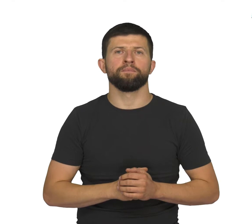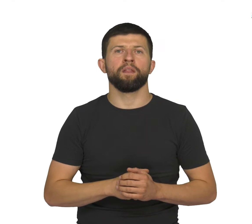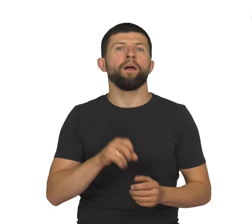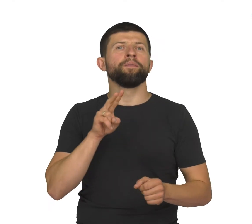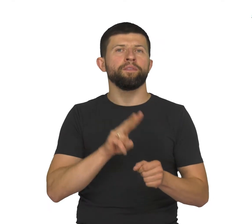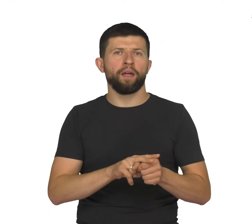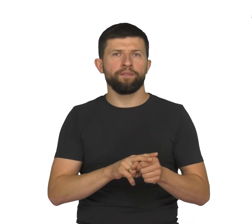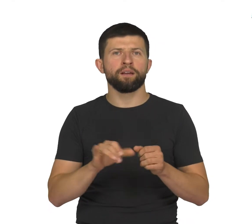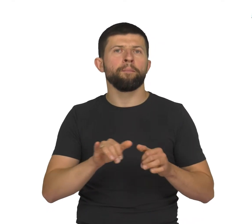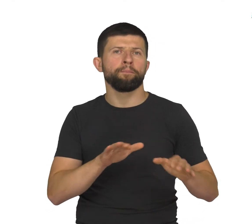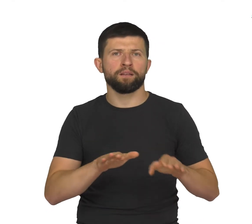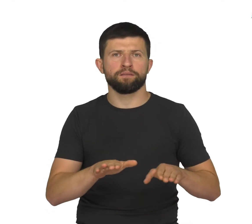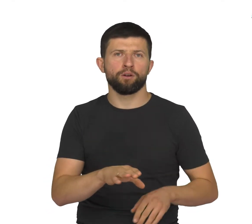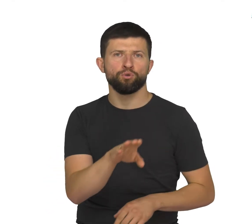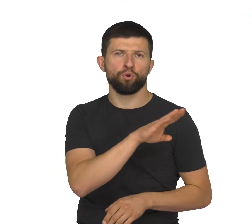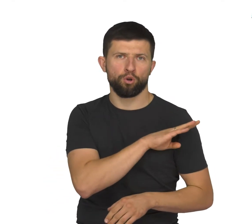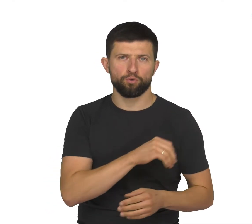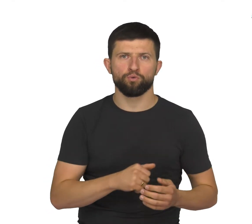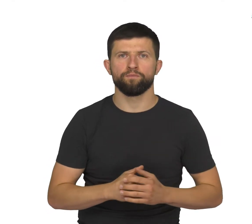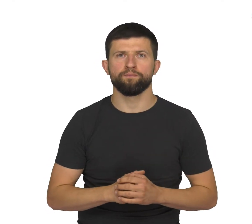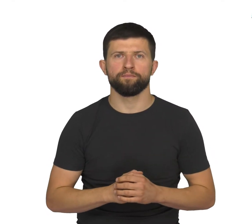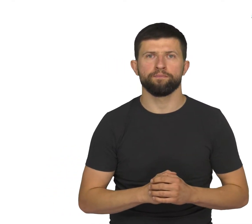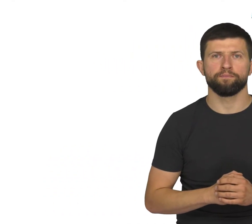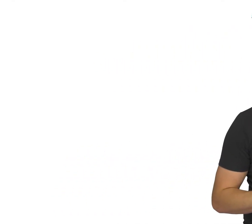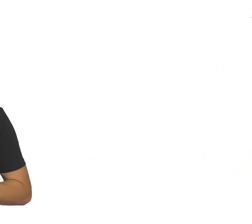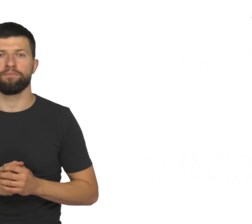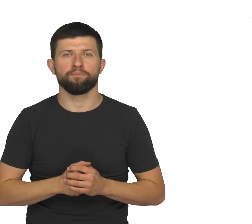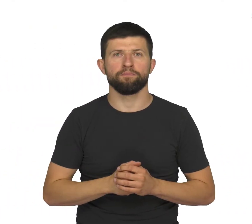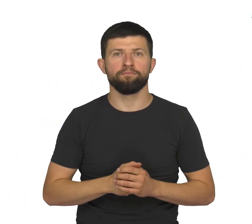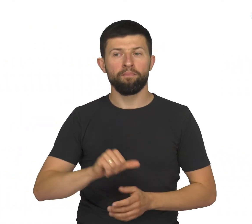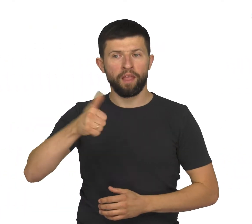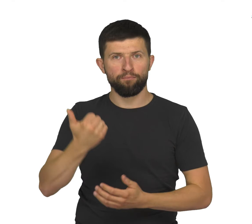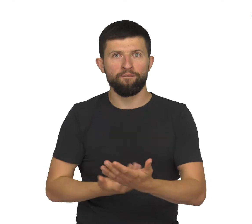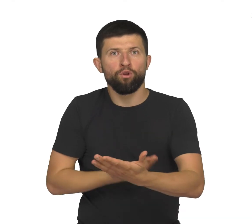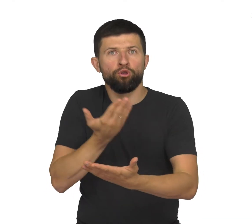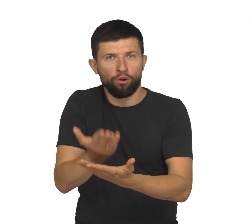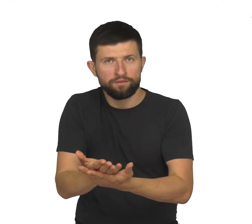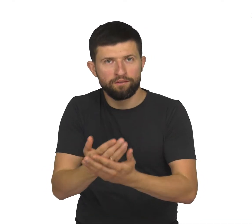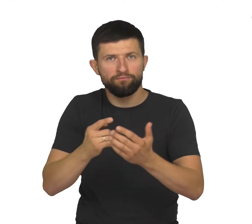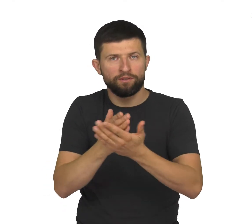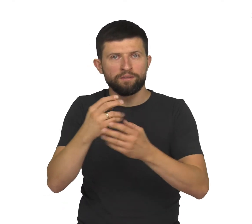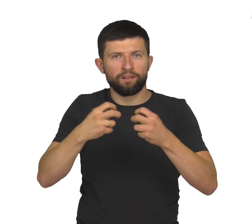o odpis, a później dostać go w wersji elektronicznej?